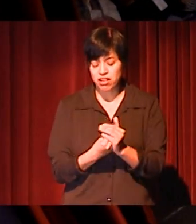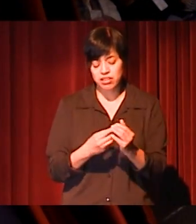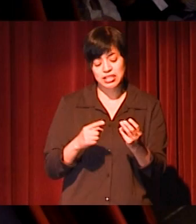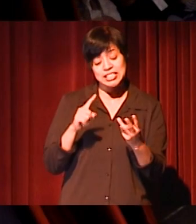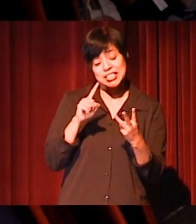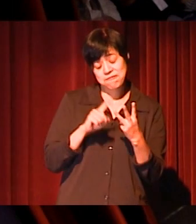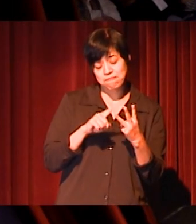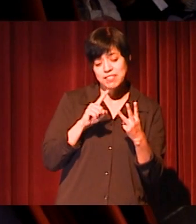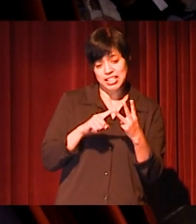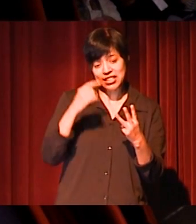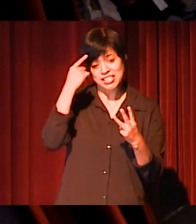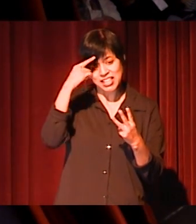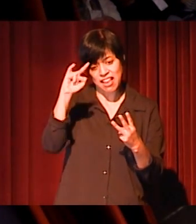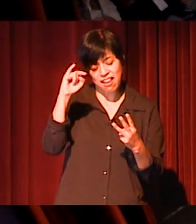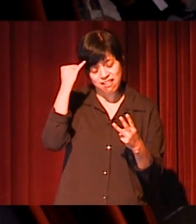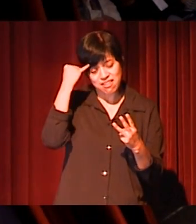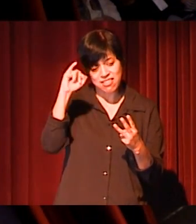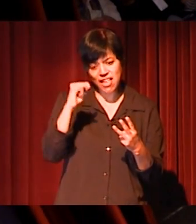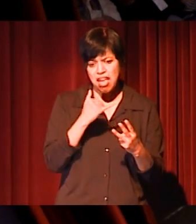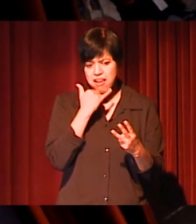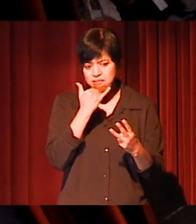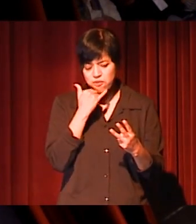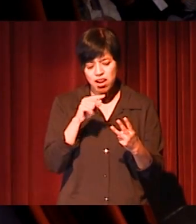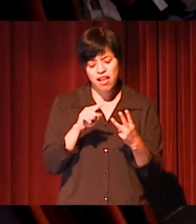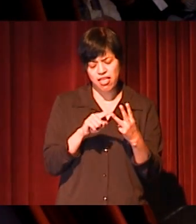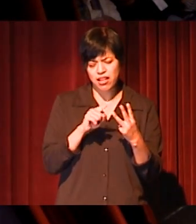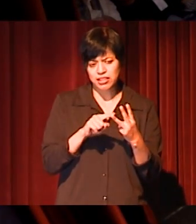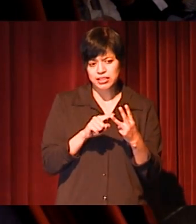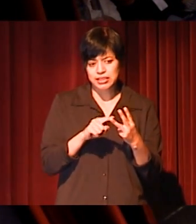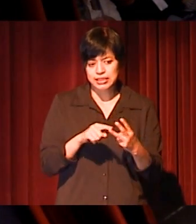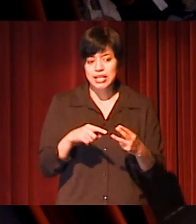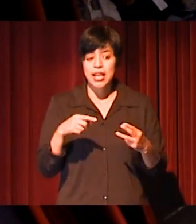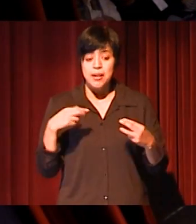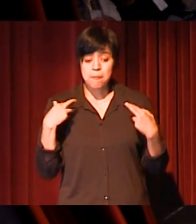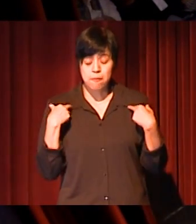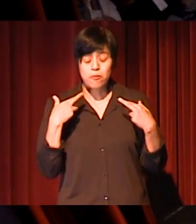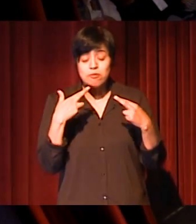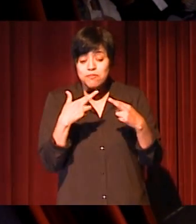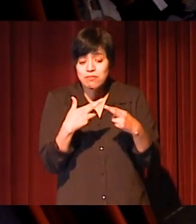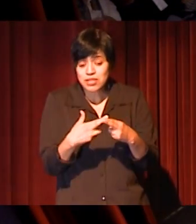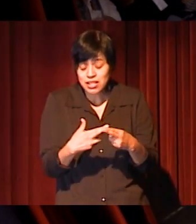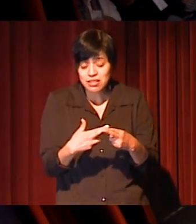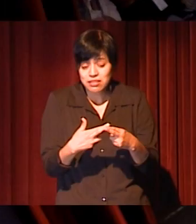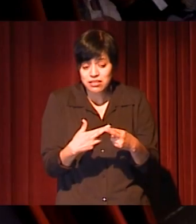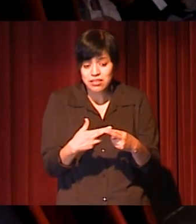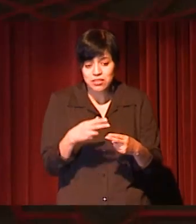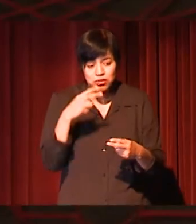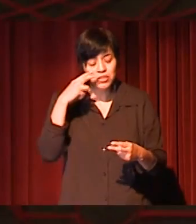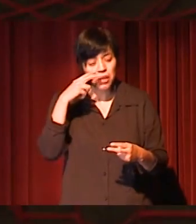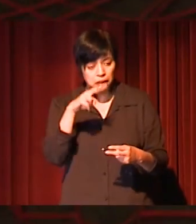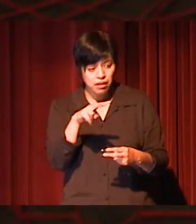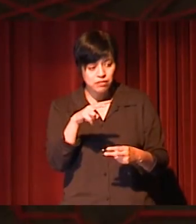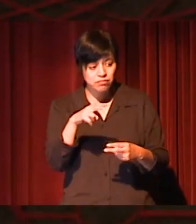Y el tercero, que creo que es el más dañino de todos, es que a ojos de muchos, los profesores se ven así,